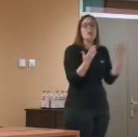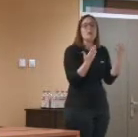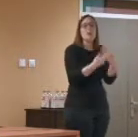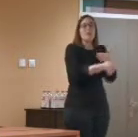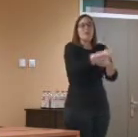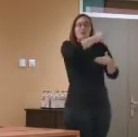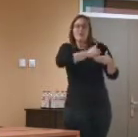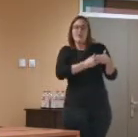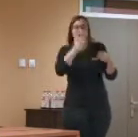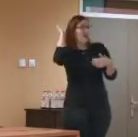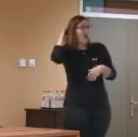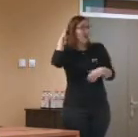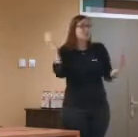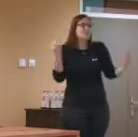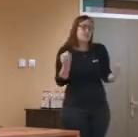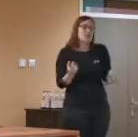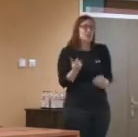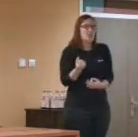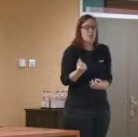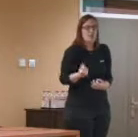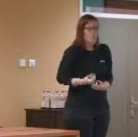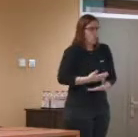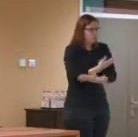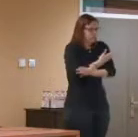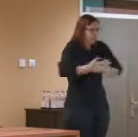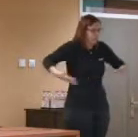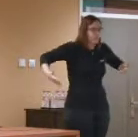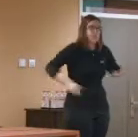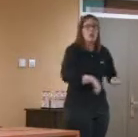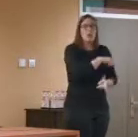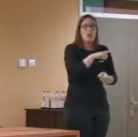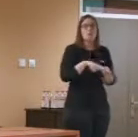corrupción, de las cuales iban a beneficiarse los mismos empresarios que formaban parte de